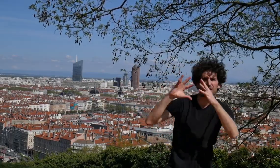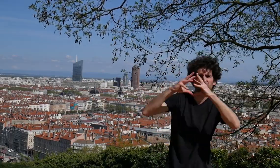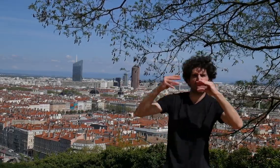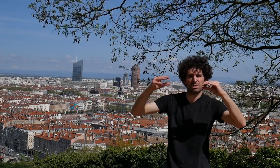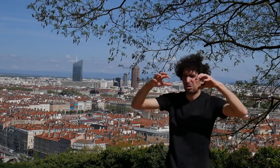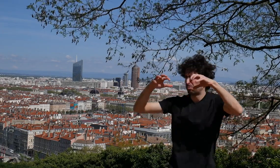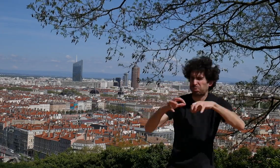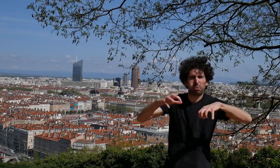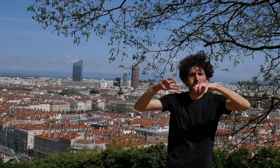et il pleut.